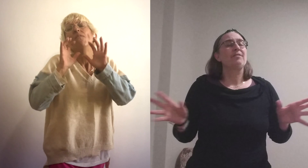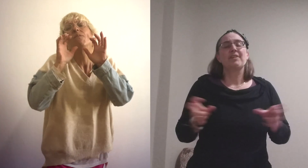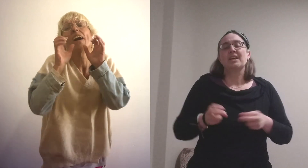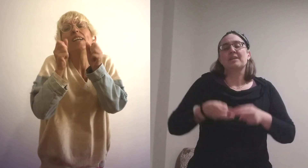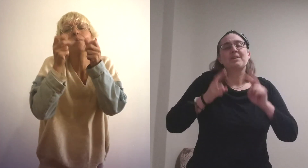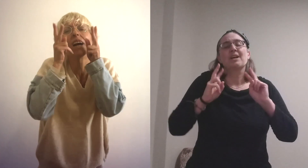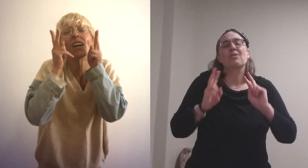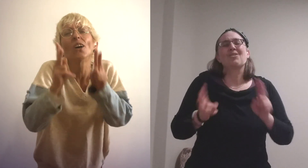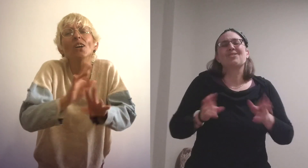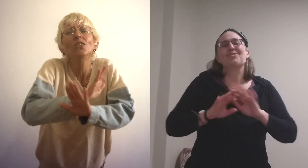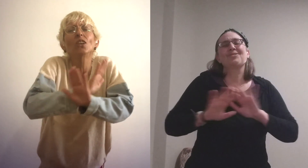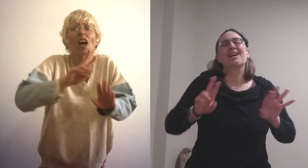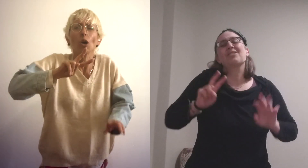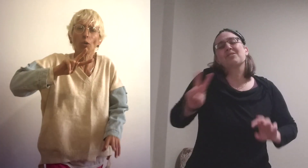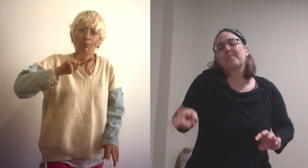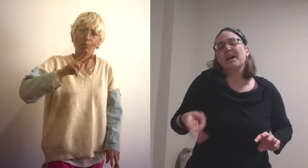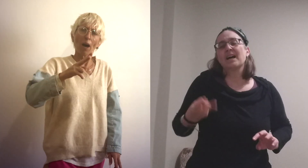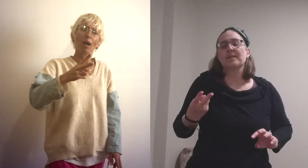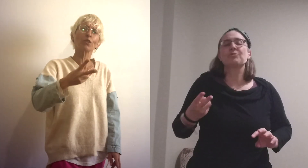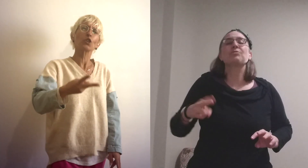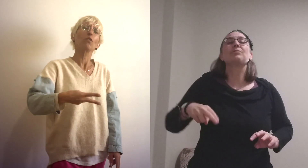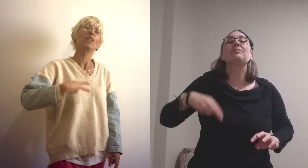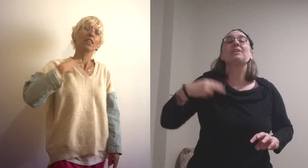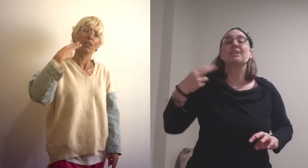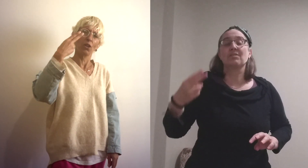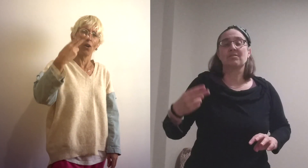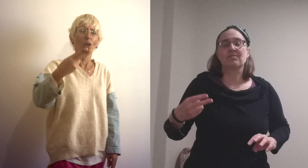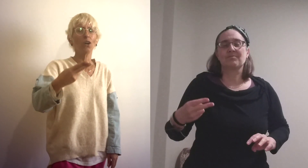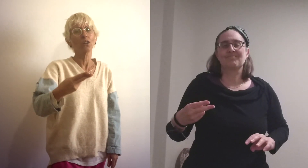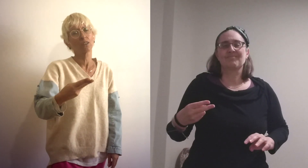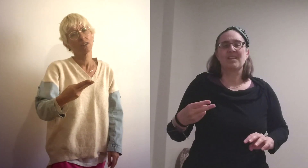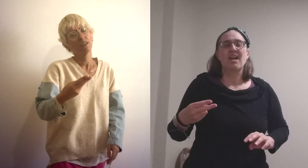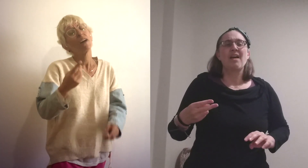ואם יכולנו רק עוד פעם שוב להיות